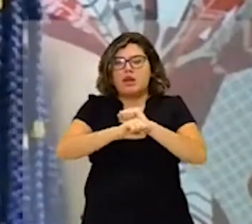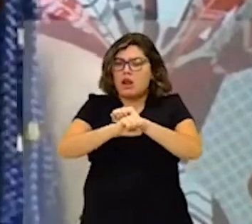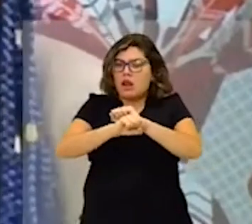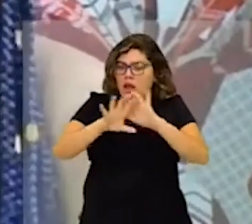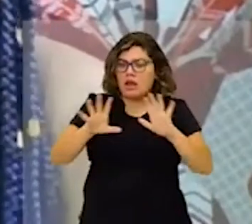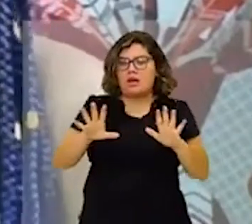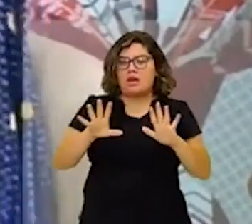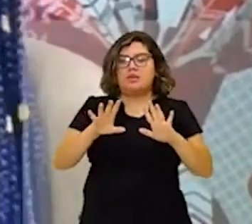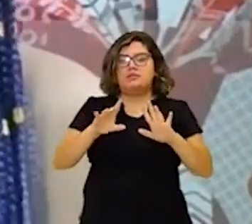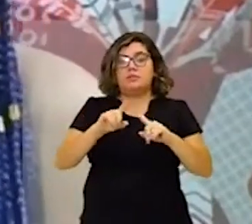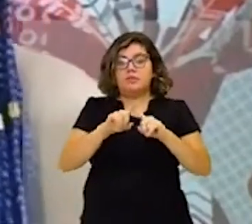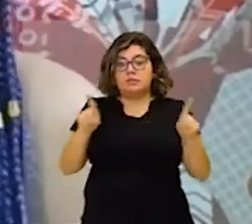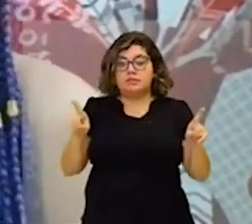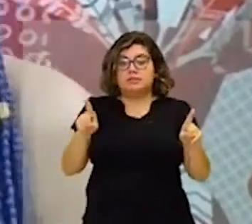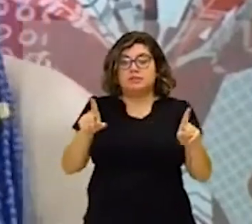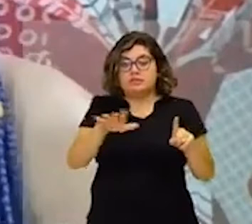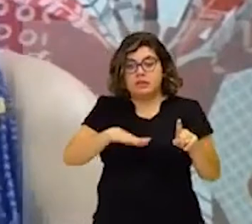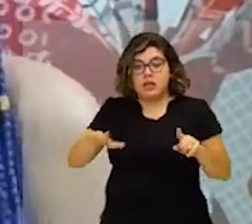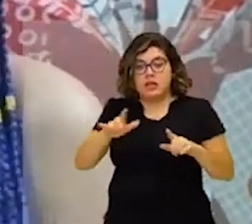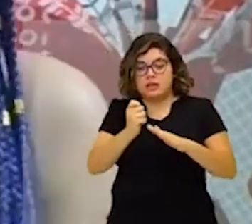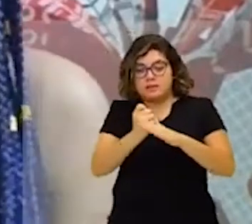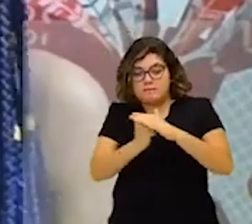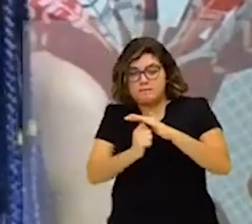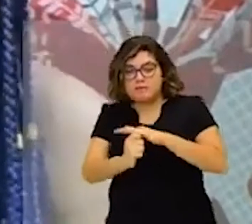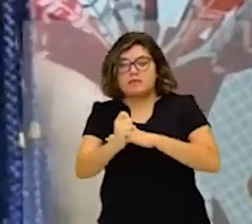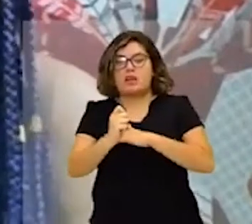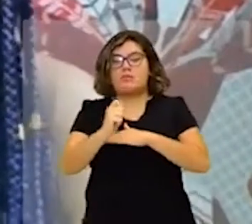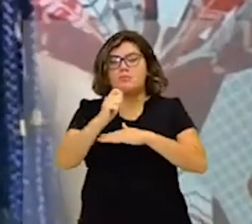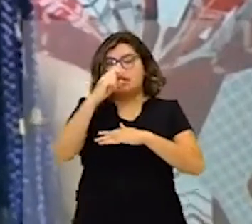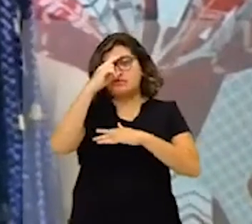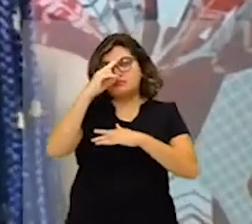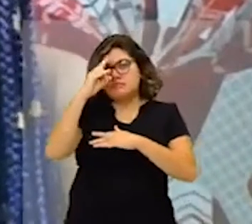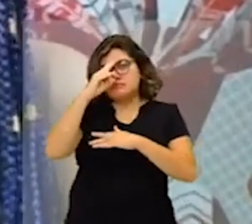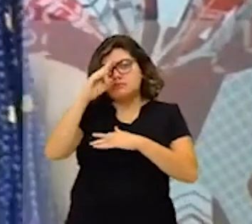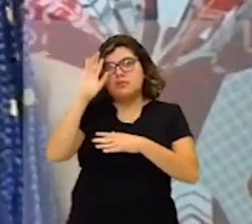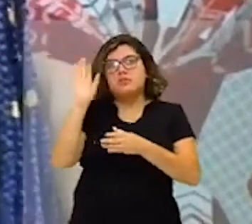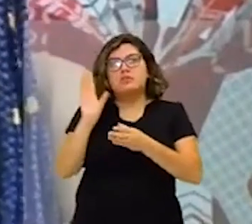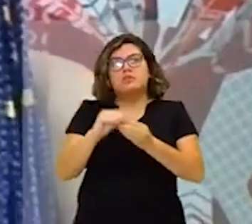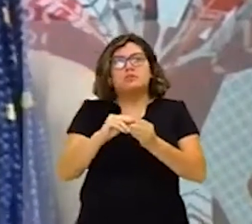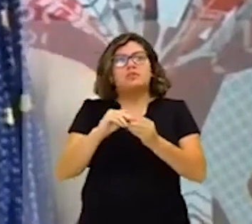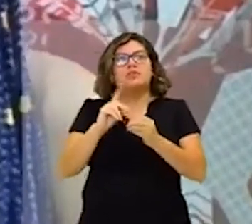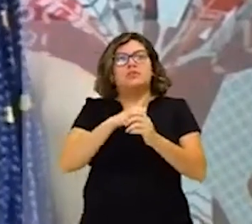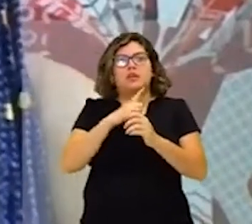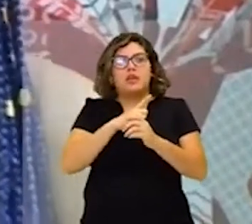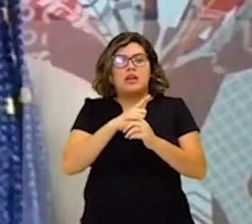sentido de financiamento e levando em consideração que as candidaturas coletivas são uma estratégia